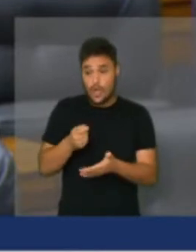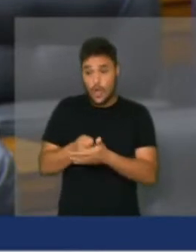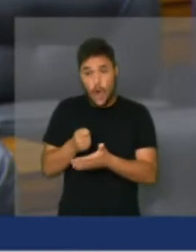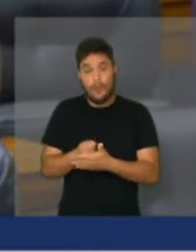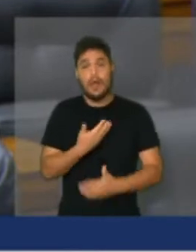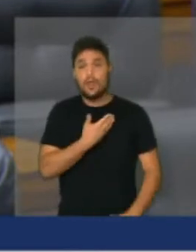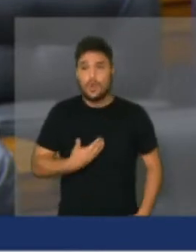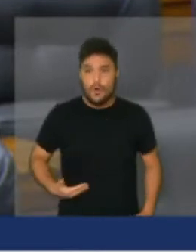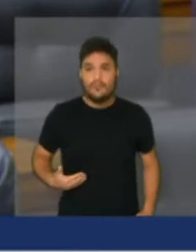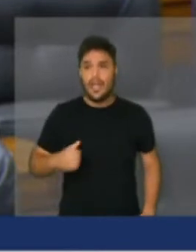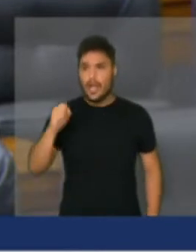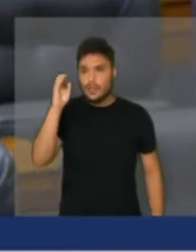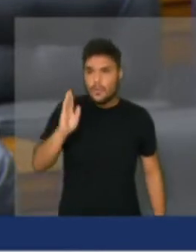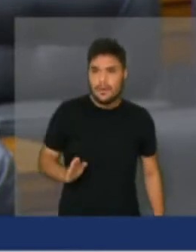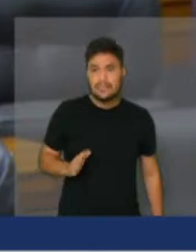É O GOVERNO QUE TEM QUE DAR SUPORTE AOS PEQUENOS PARA QUE